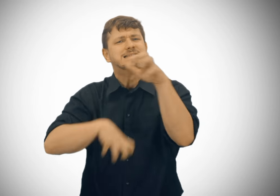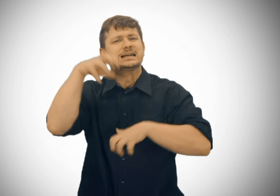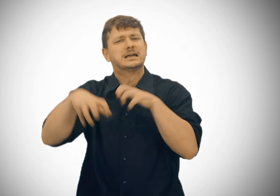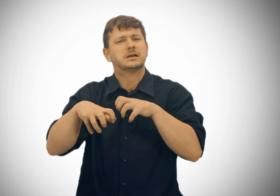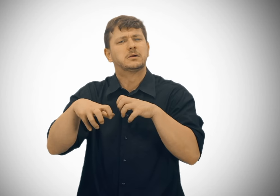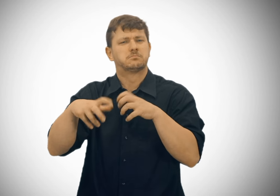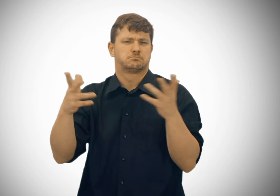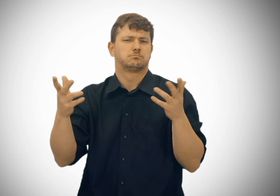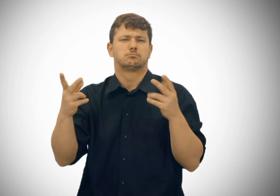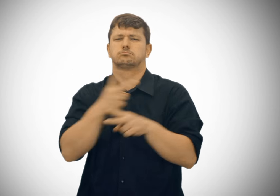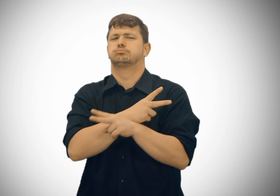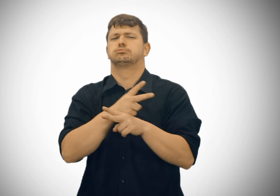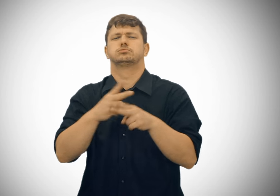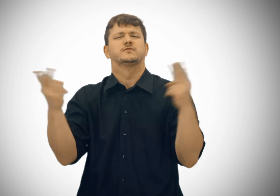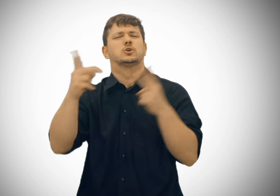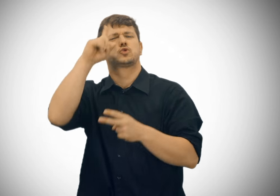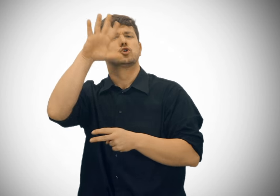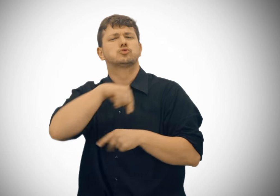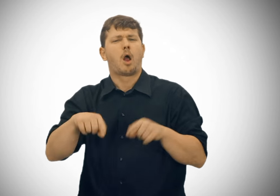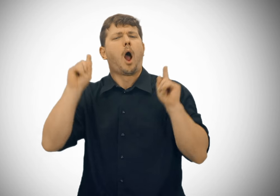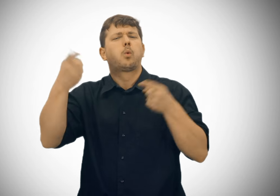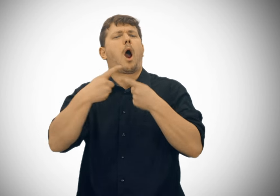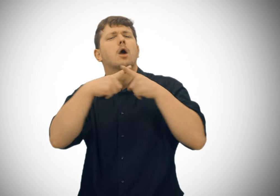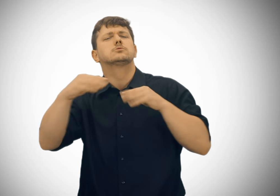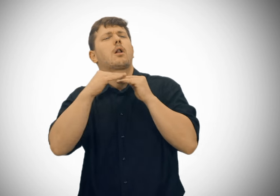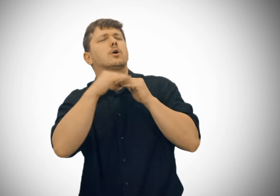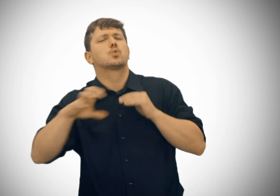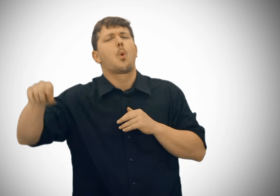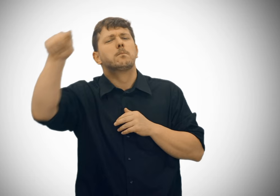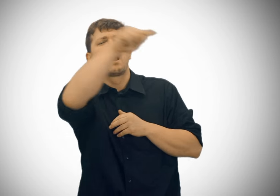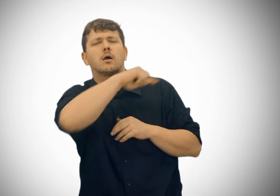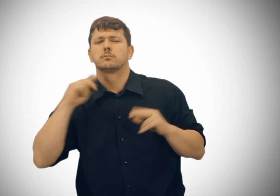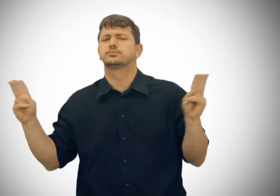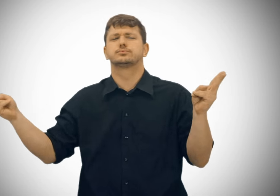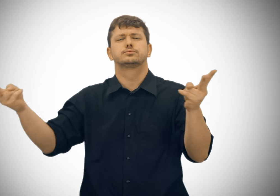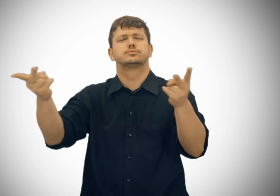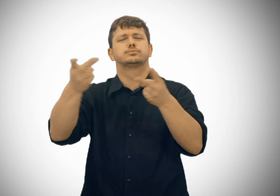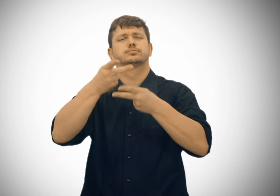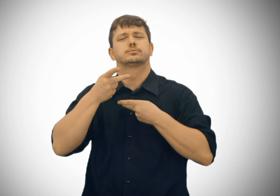Die Tierarten Polens sind dieselben wie bei uns in Deutschland oder unseren Nachbarländern.